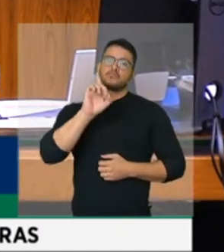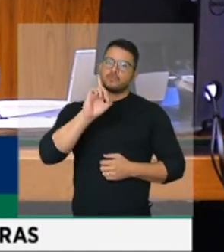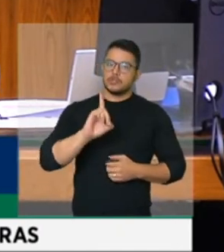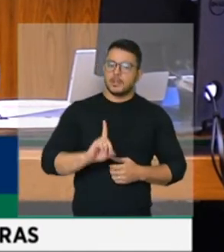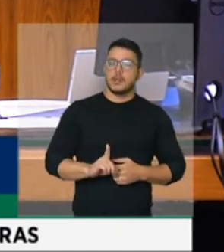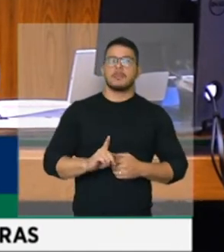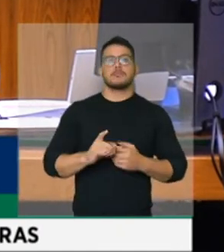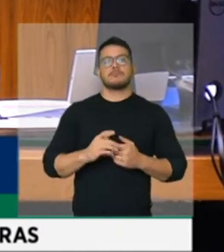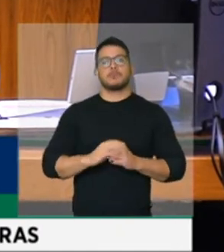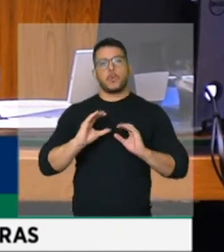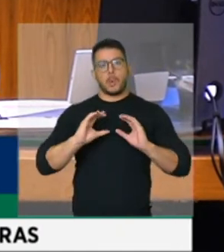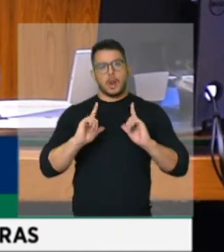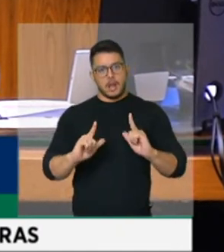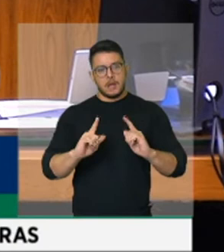FAZ E EXERCE O SEU DIREITO